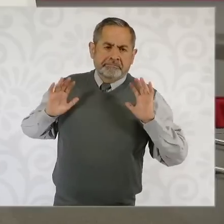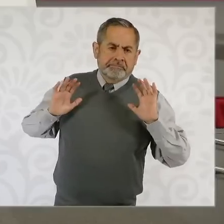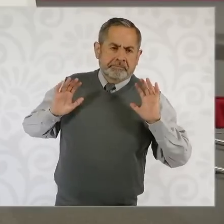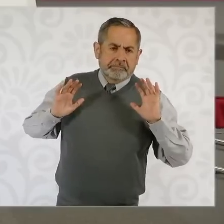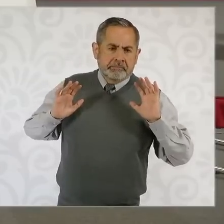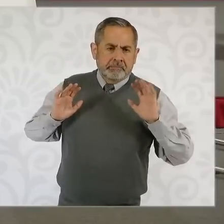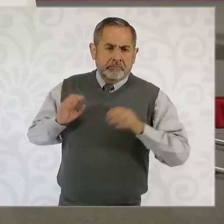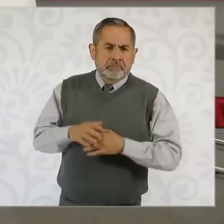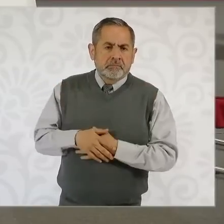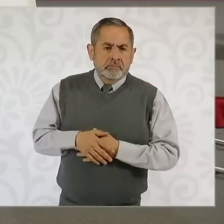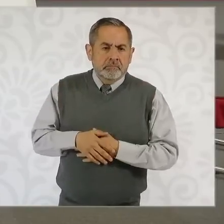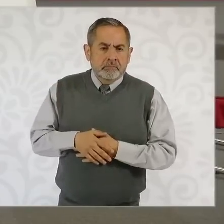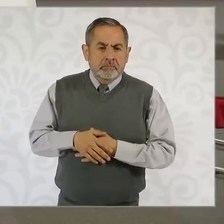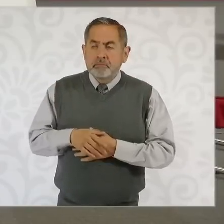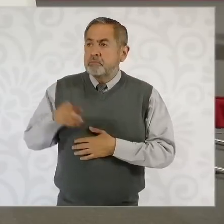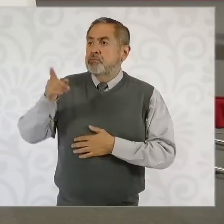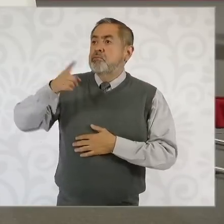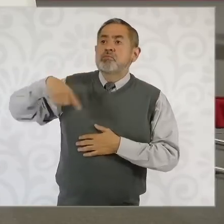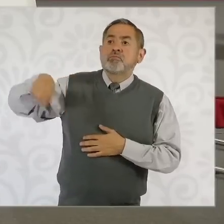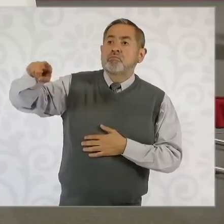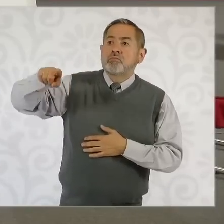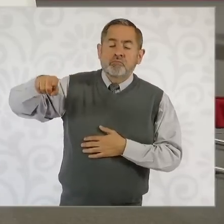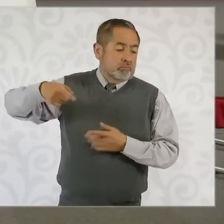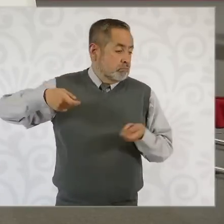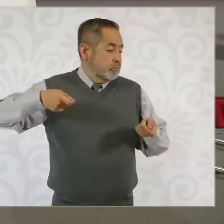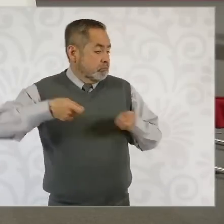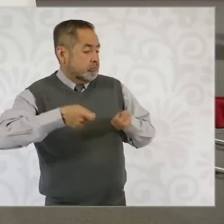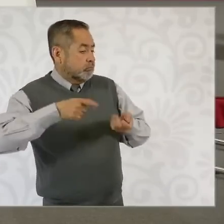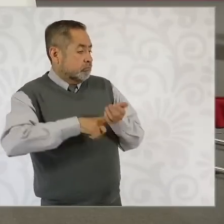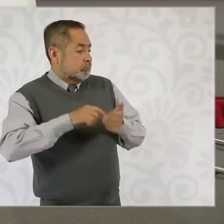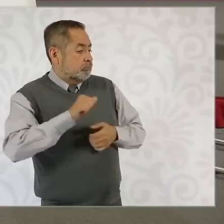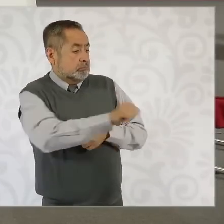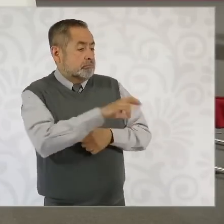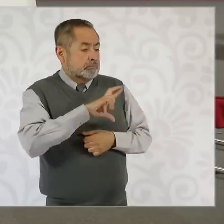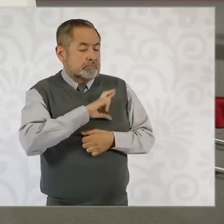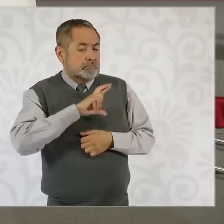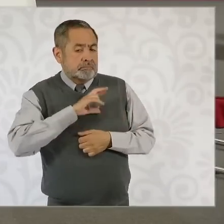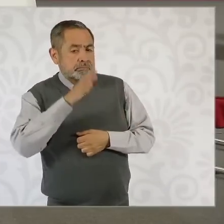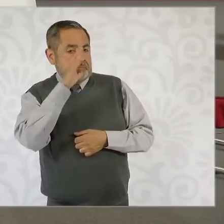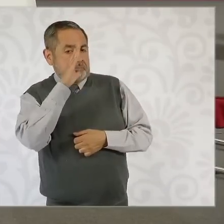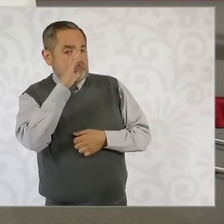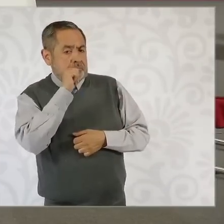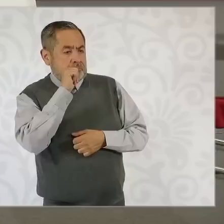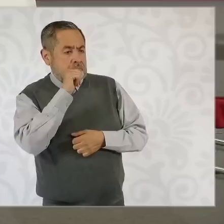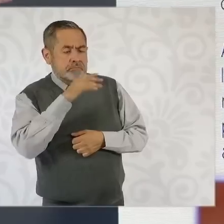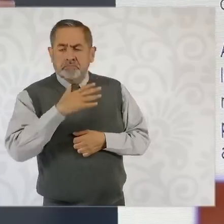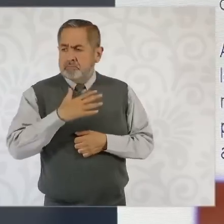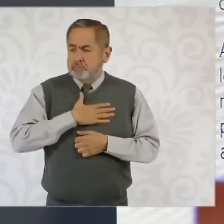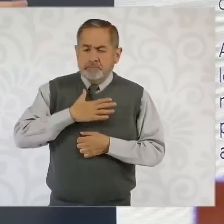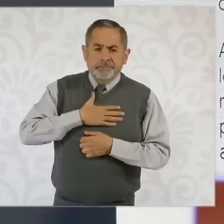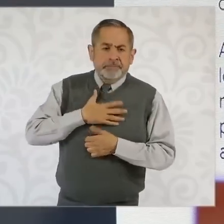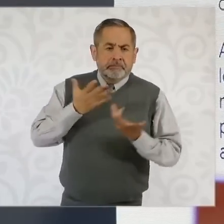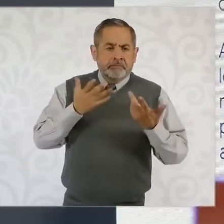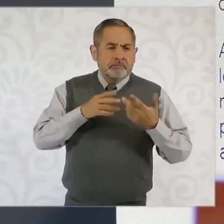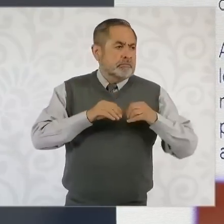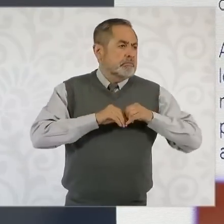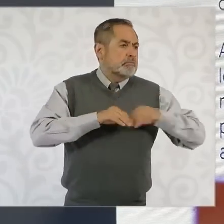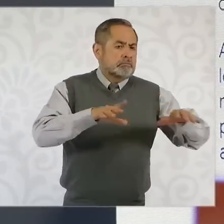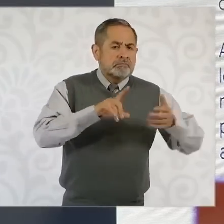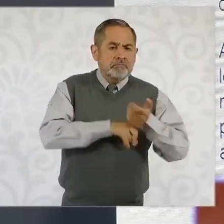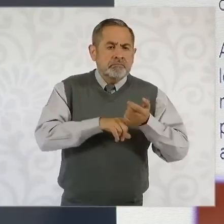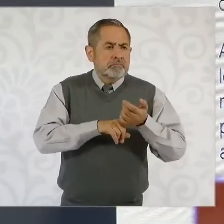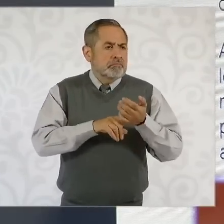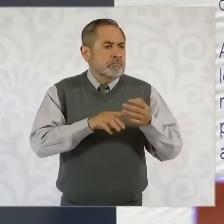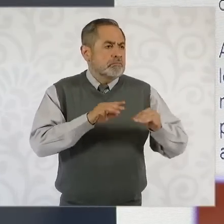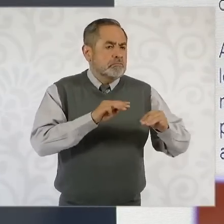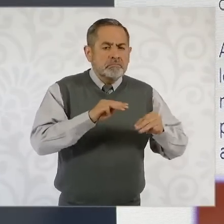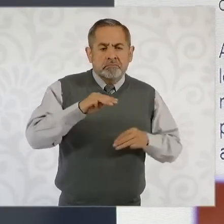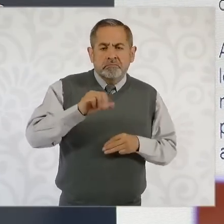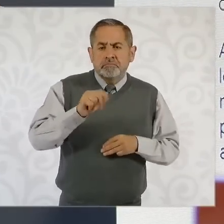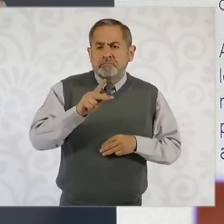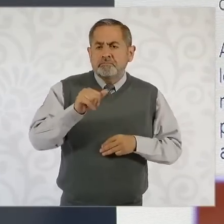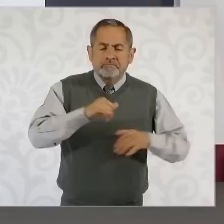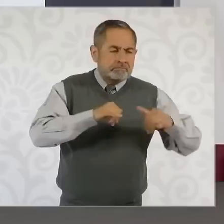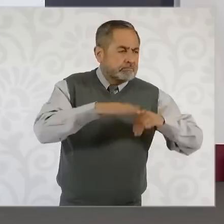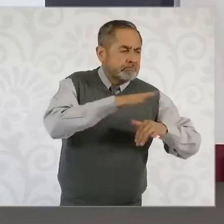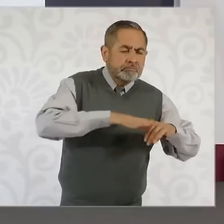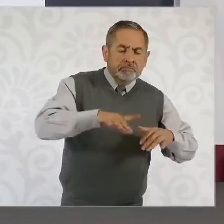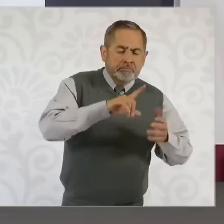intención de regular a los mapas privados eh que representan situaciones geográficas es nuestra